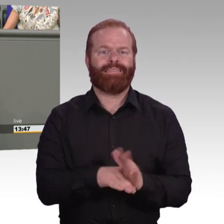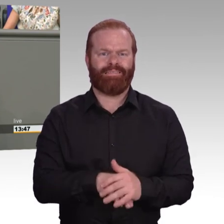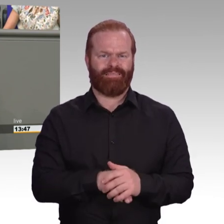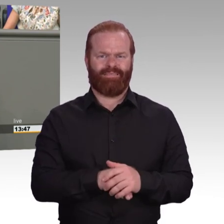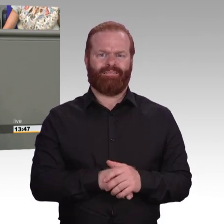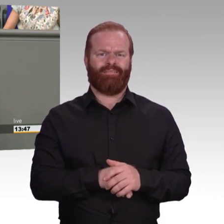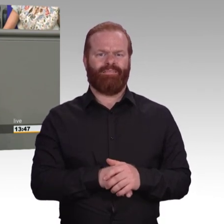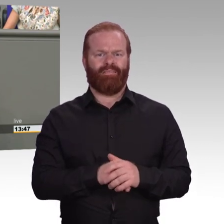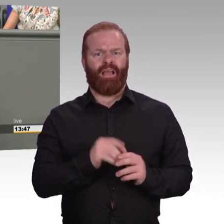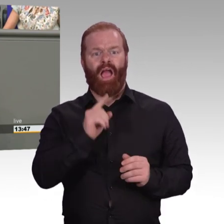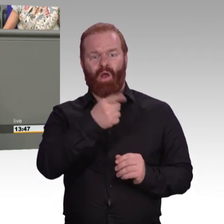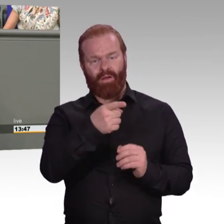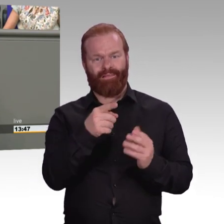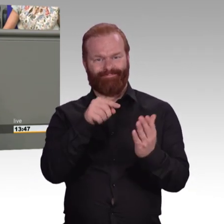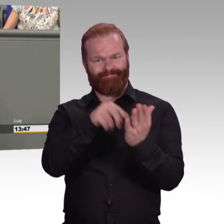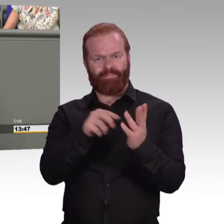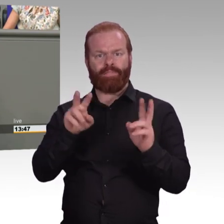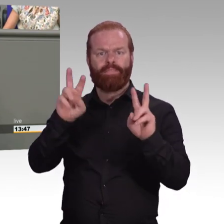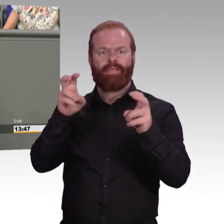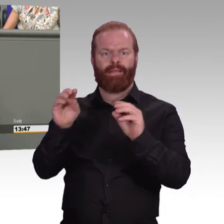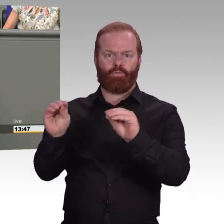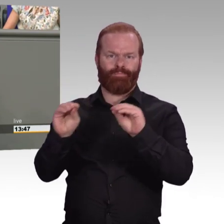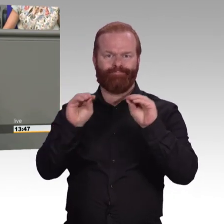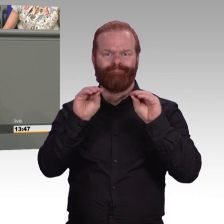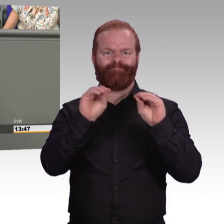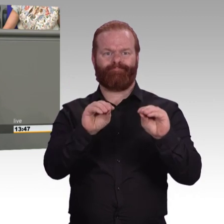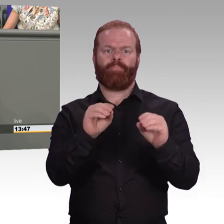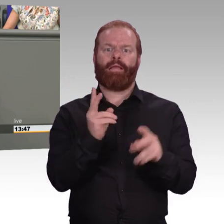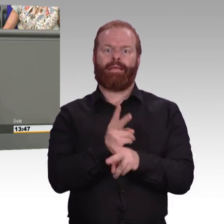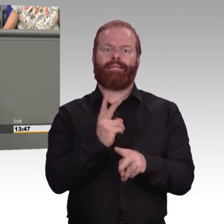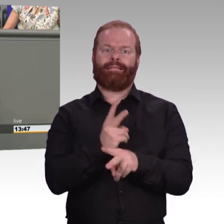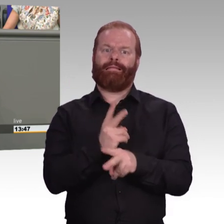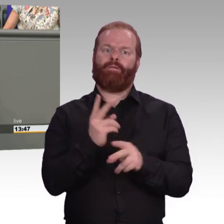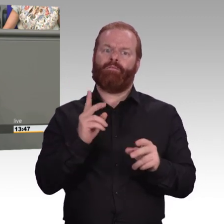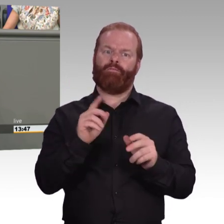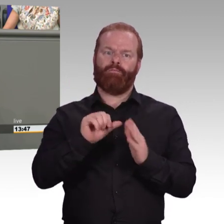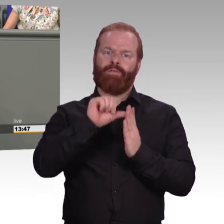und zur Familie gehören, sofern vorhanden, natürlich auch die Kinder, und deshalb gehören sie auch begrifflich genau dahin und dürfen